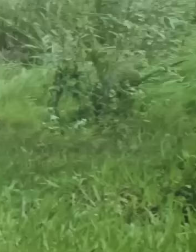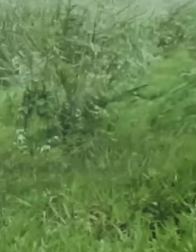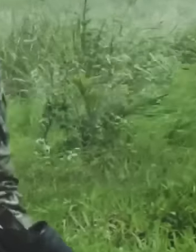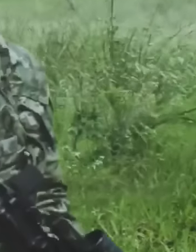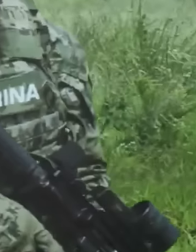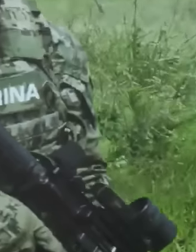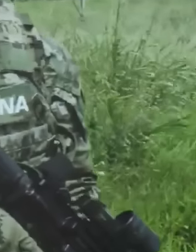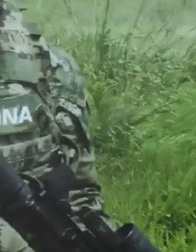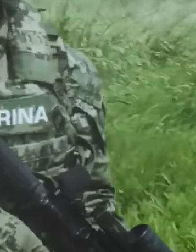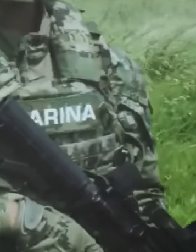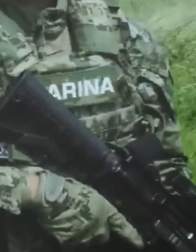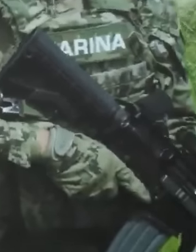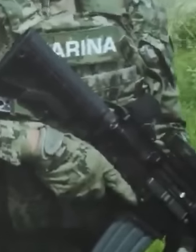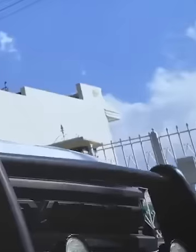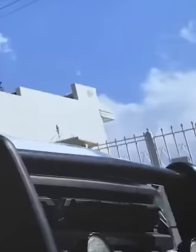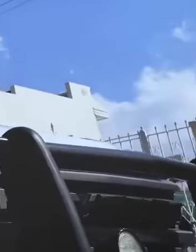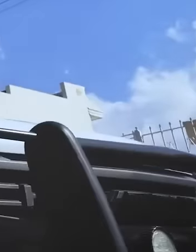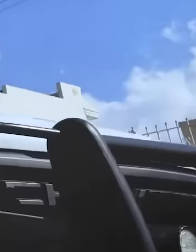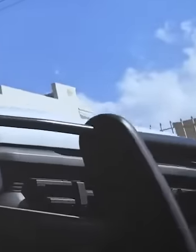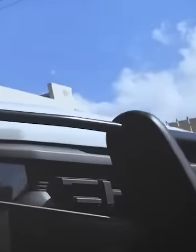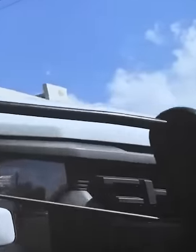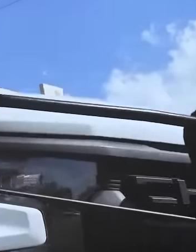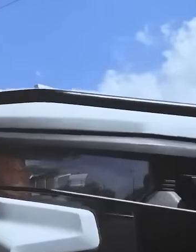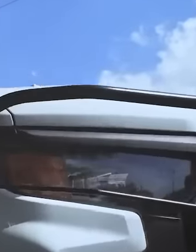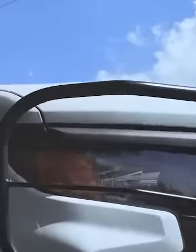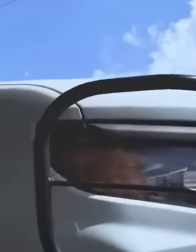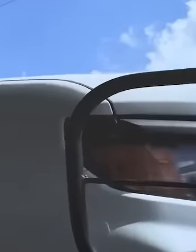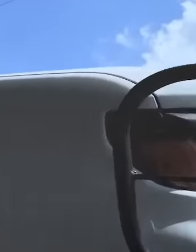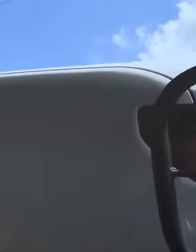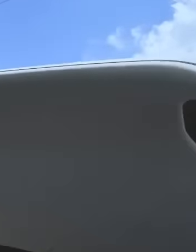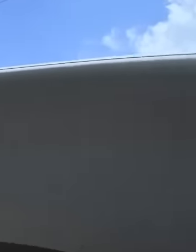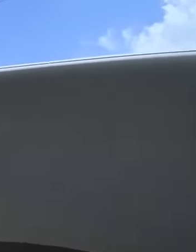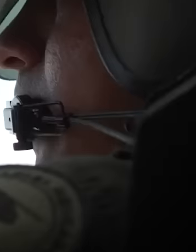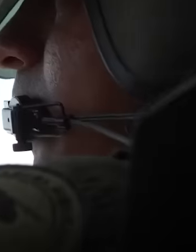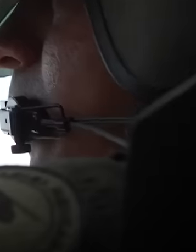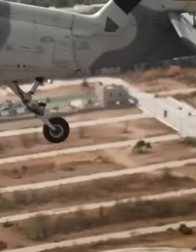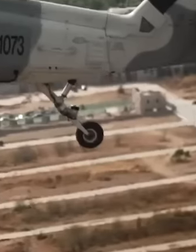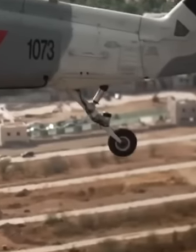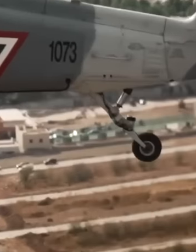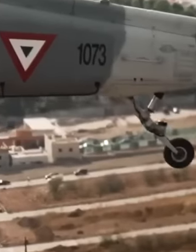aquellos que por años operaron bajo el amparo y la protección de los gobiernos del pasado,